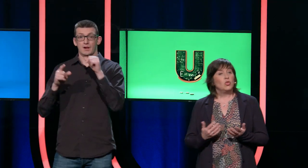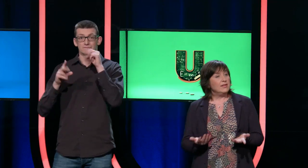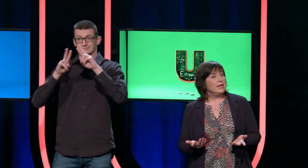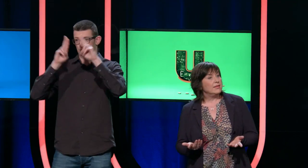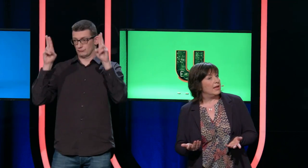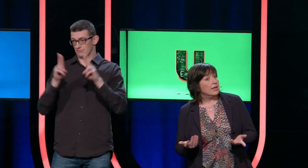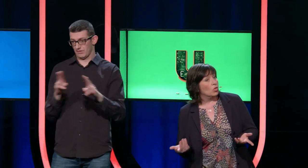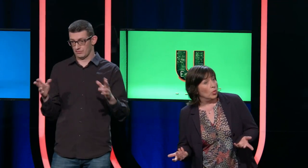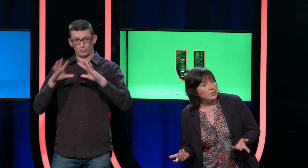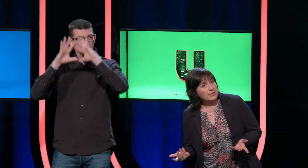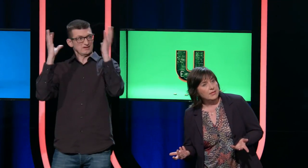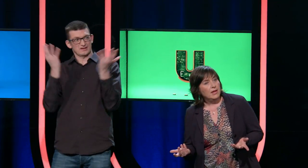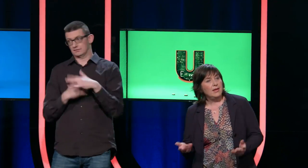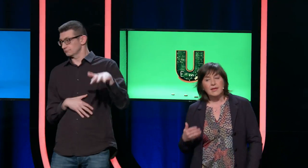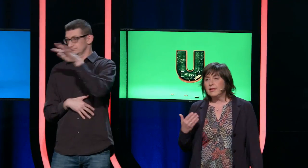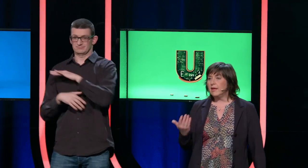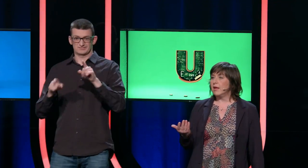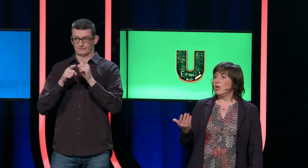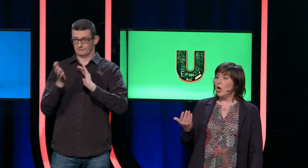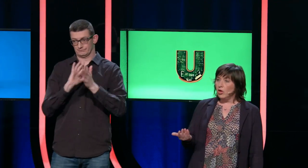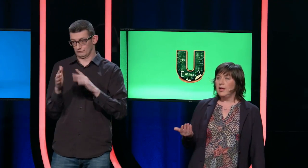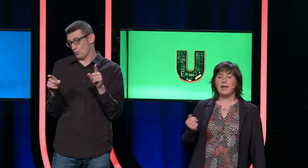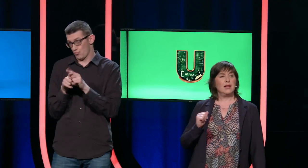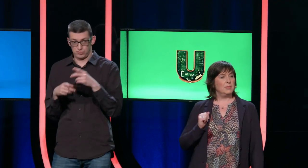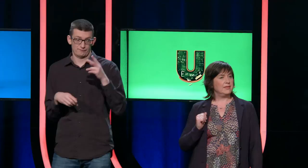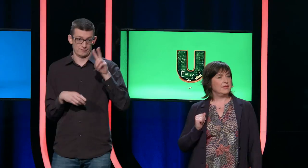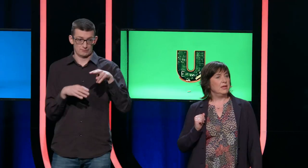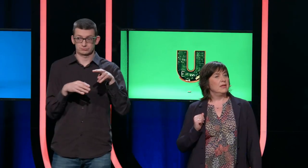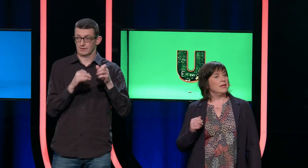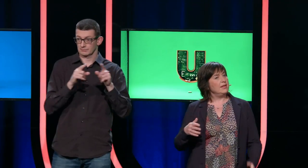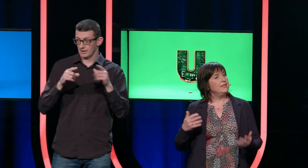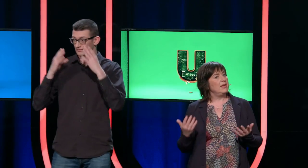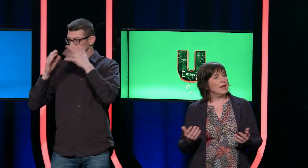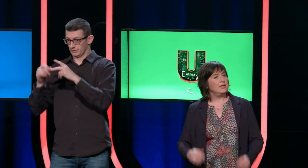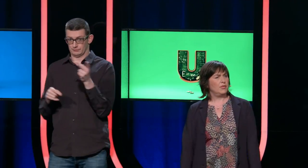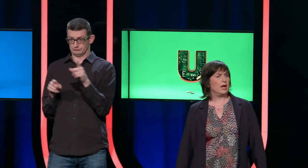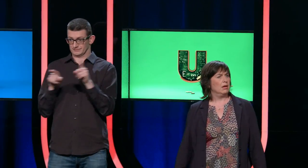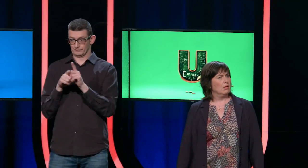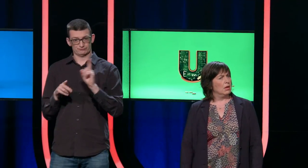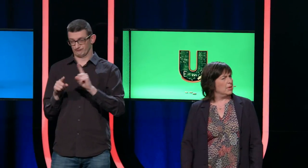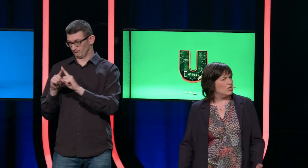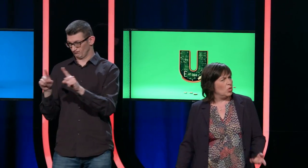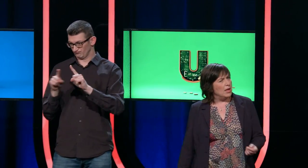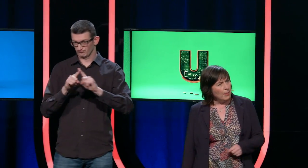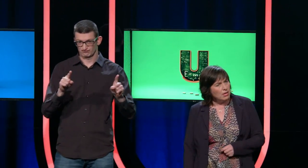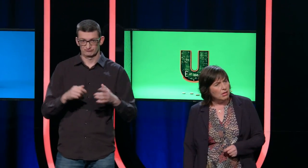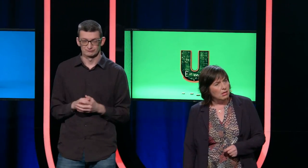Zoals ik al zei, dat klopt niet. En als ik dat uitleg aan mensen, dan is de reactie vaak: dat is toch jammer?